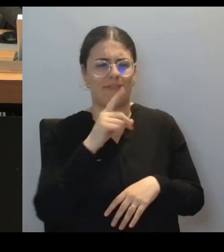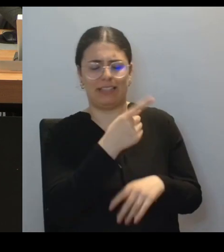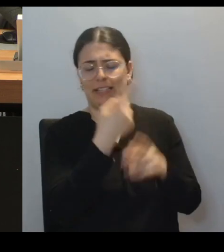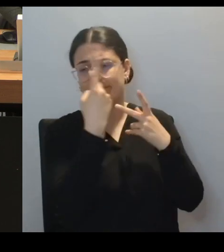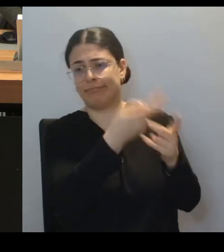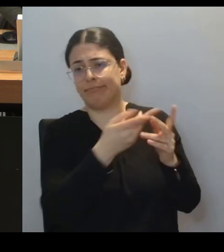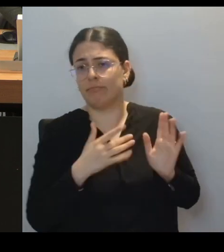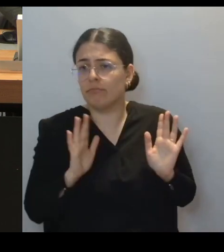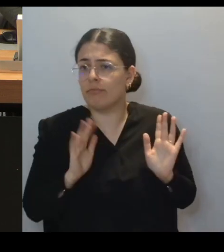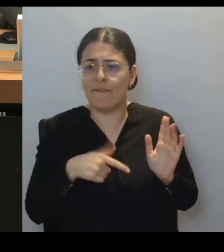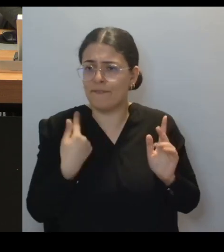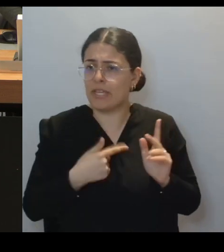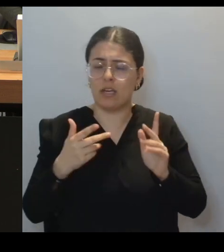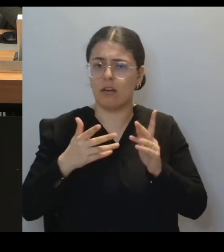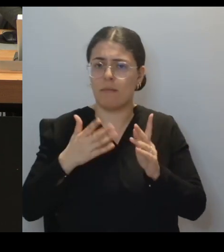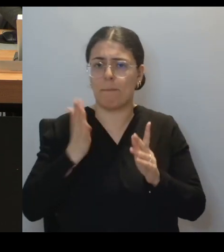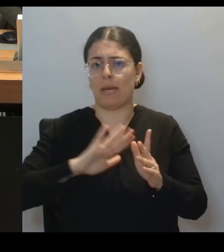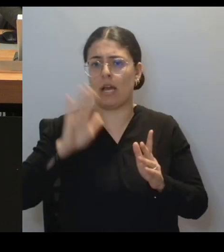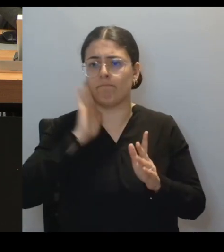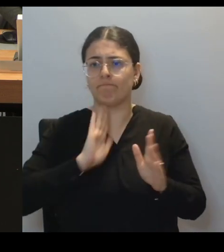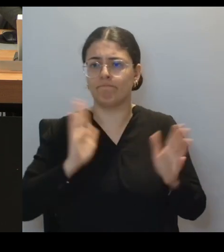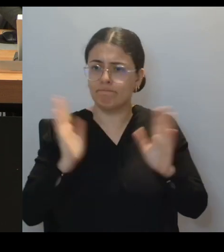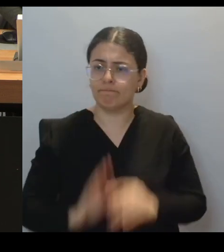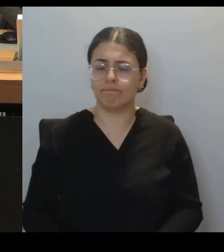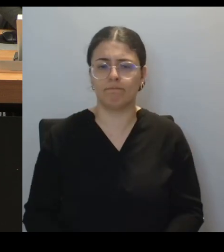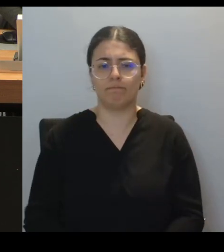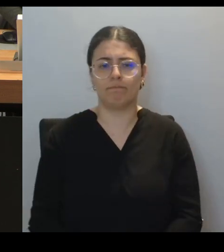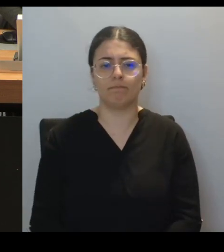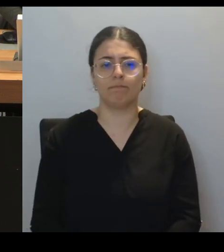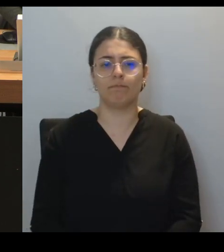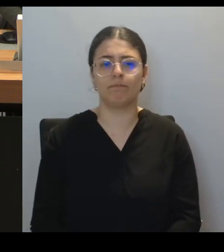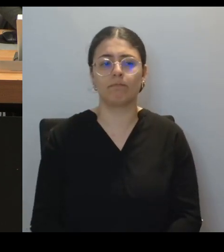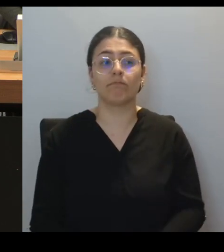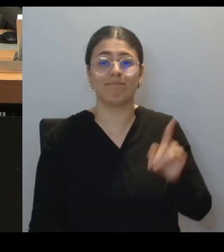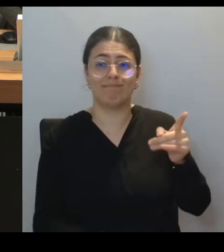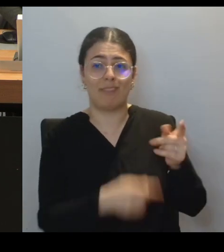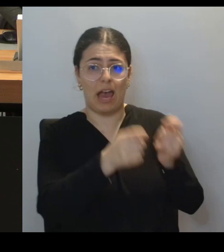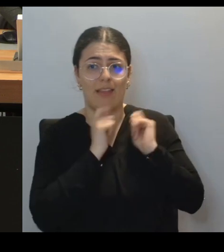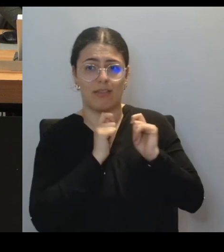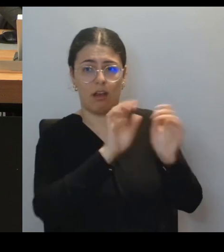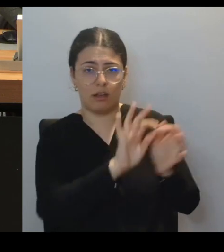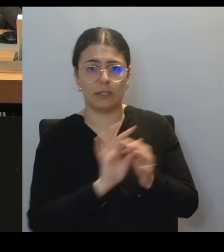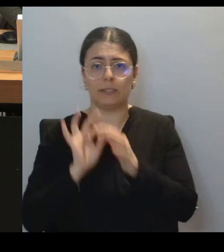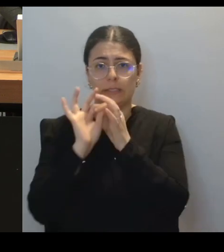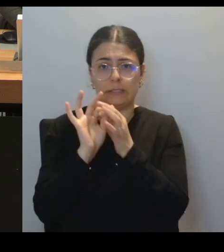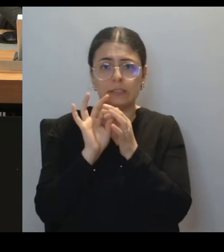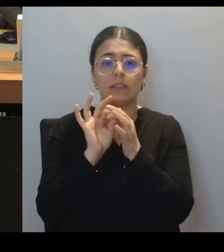Ich komme auf Ihren Antrag zurück. Ich bin ehrlich gesagt ein bisschen verwundert, dass wir den hier heute beraten. In der kurzen